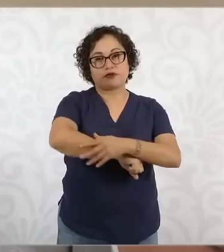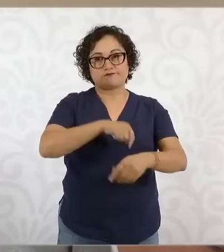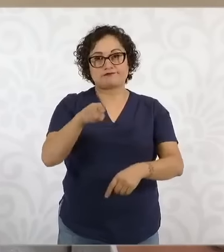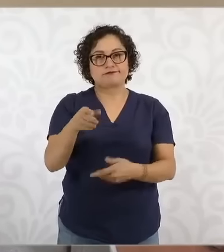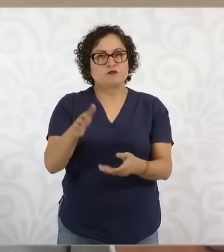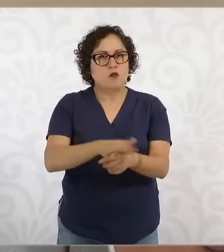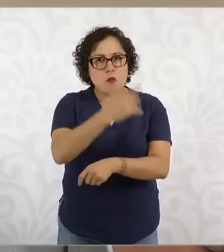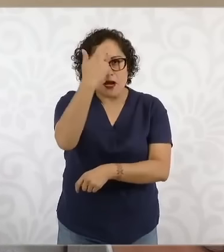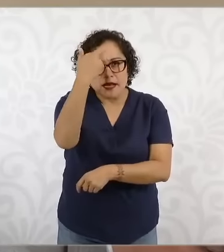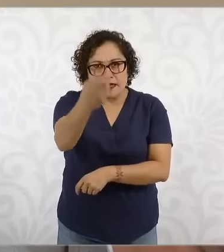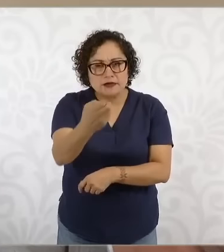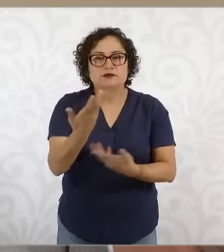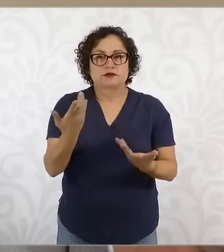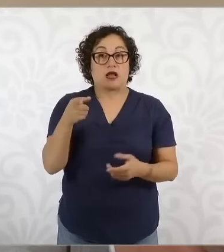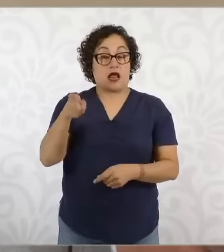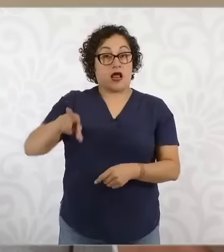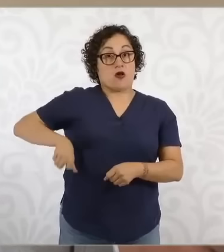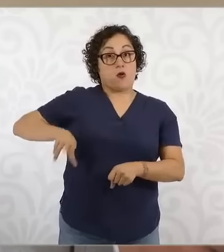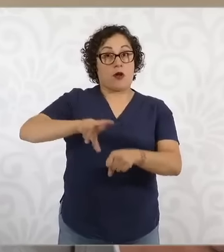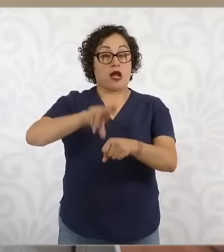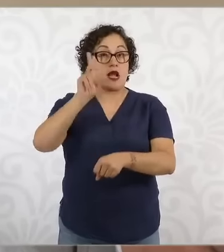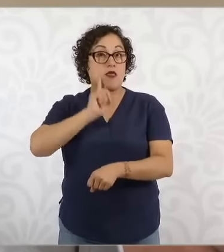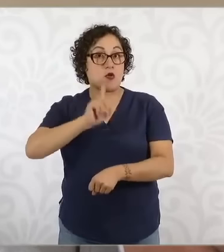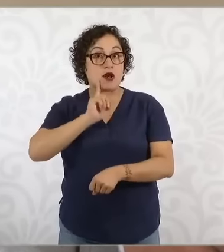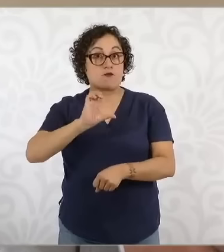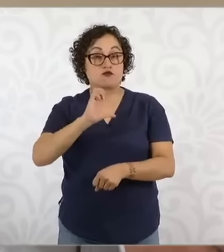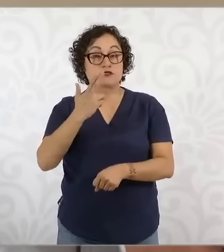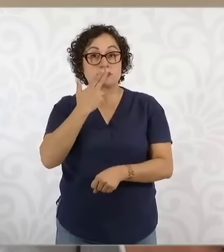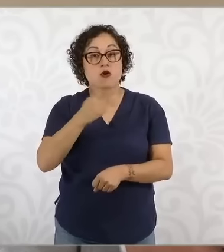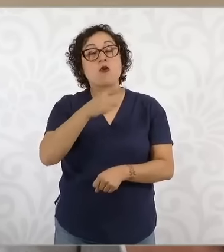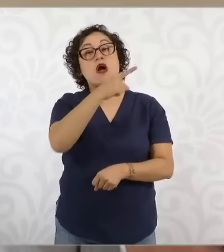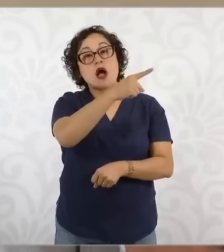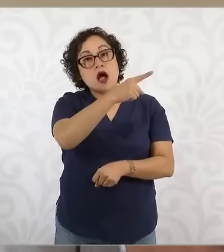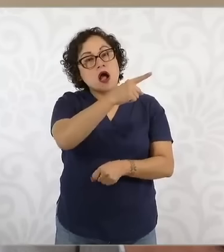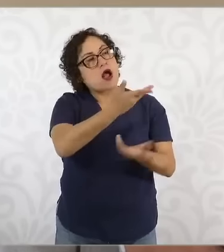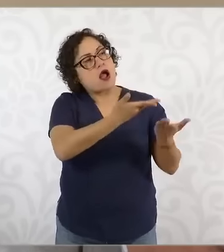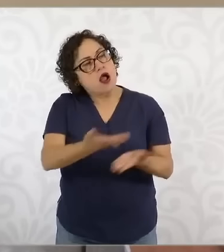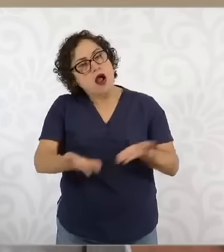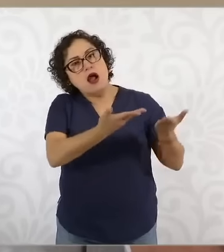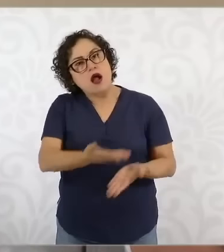gobernadora a no solamente a las IA, sino a otras agencias, como lo ha declarado, aceptado ella,